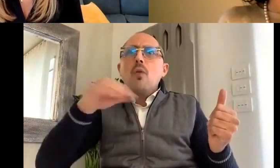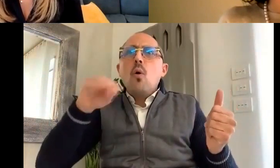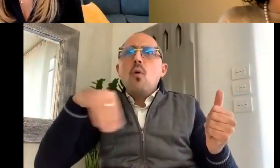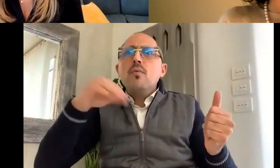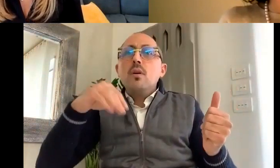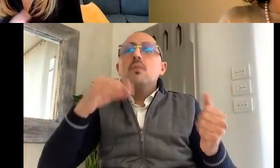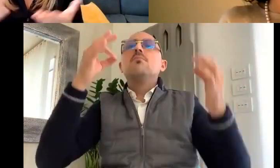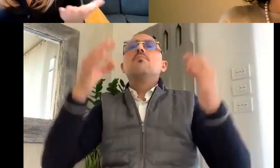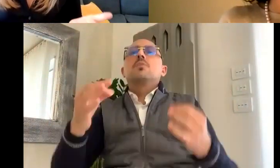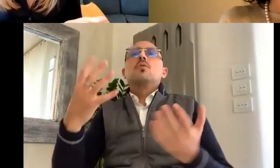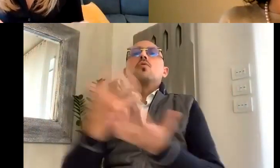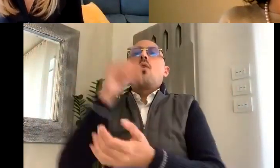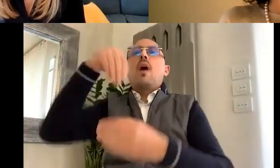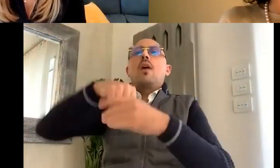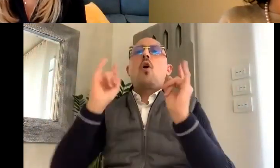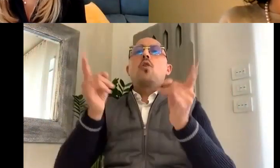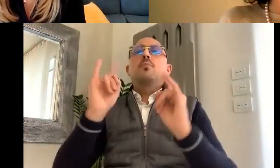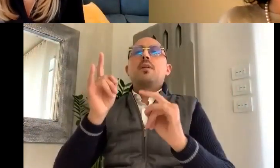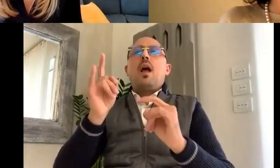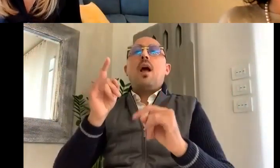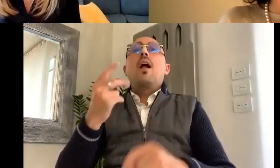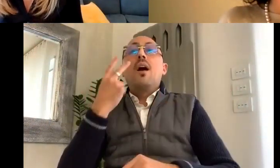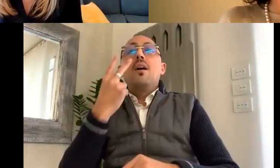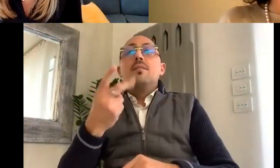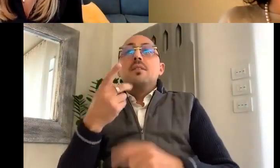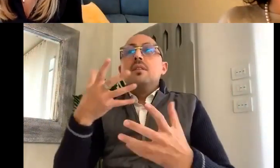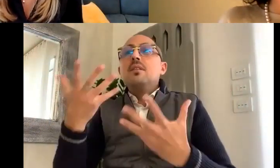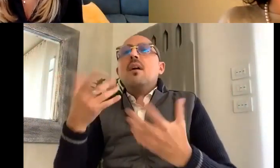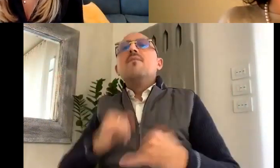informazioni per sapere dove fosse il padre, il padre era ricoverato in